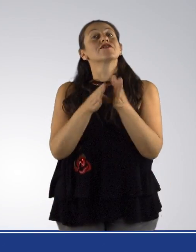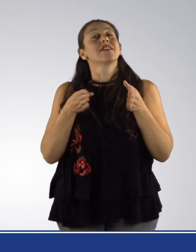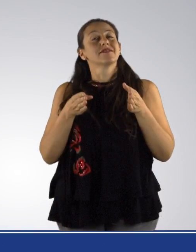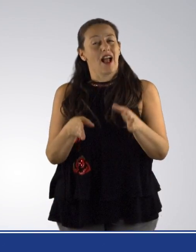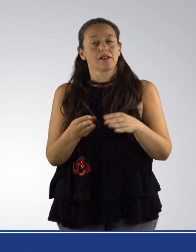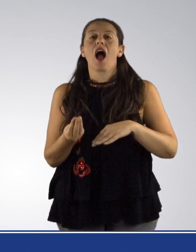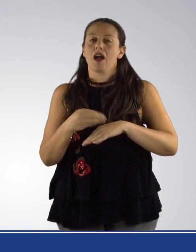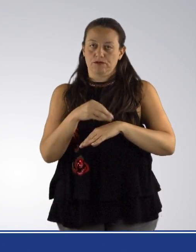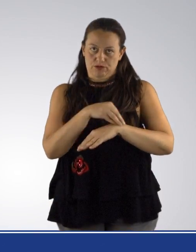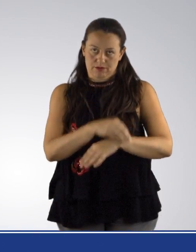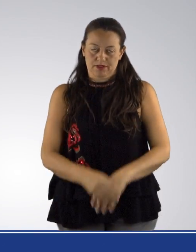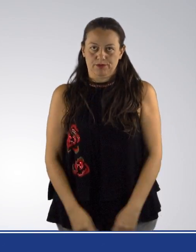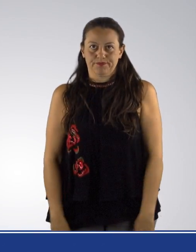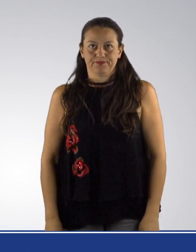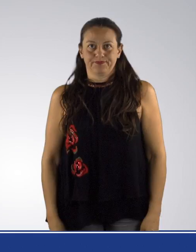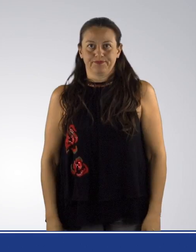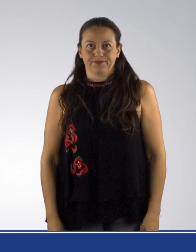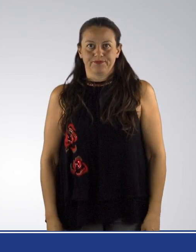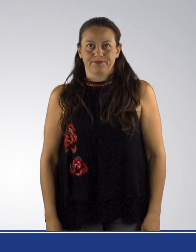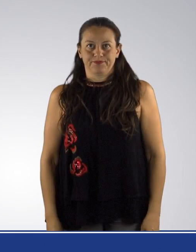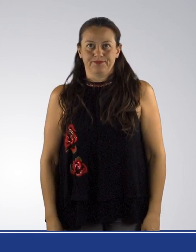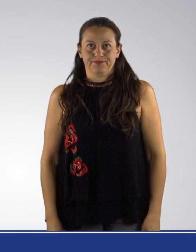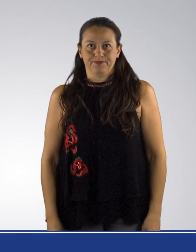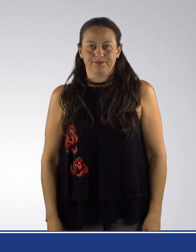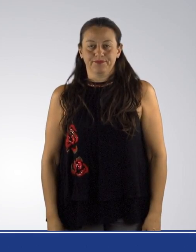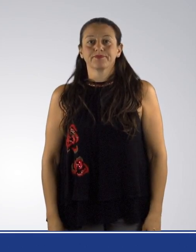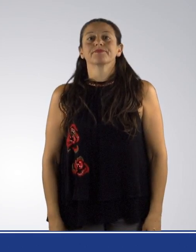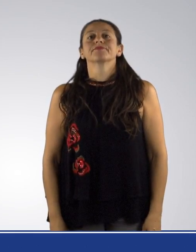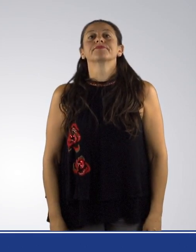Codice della strada aggiornato 2017